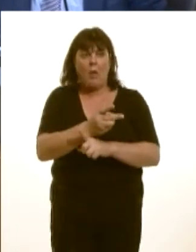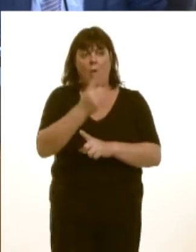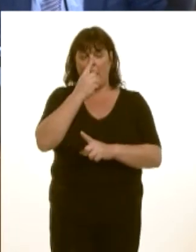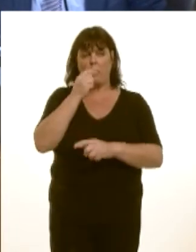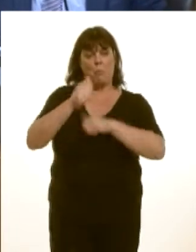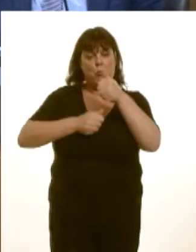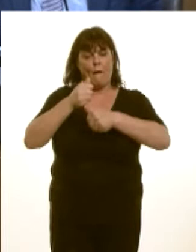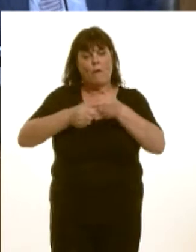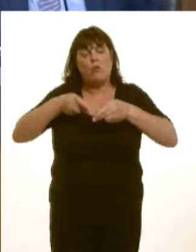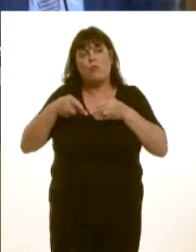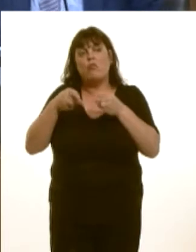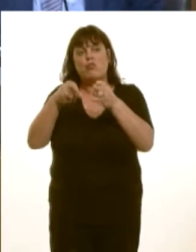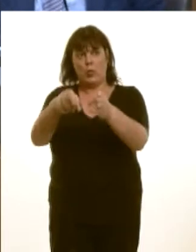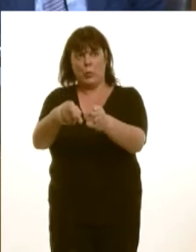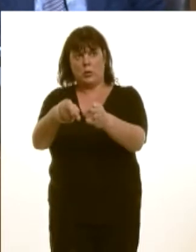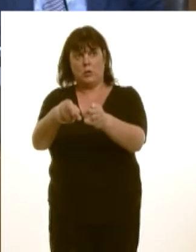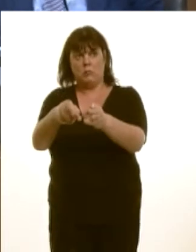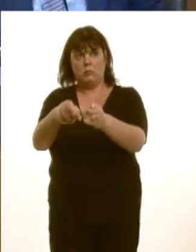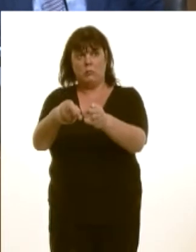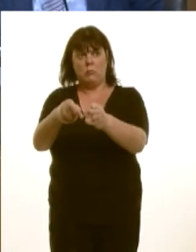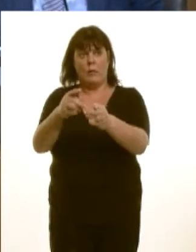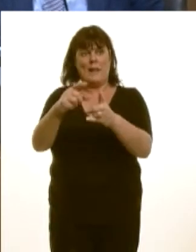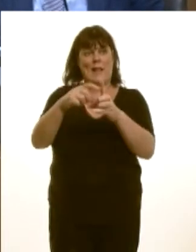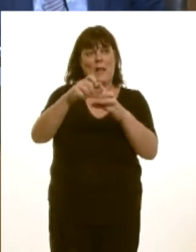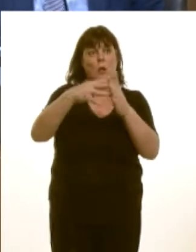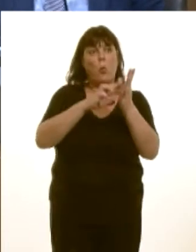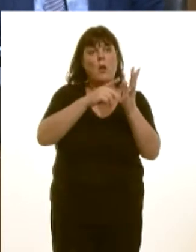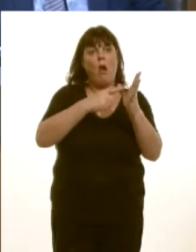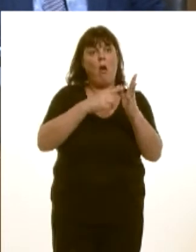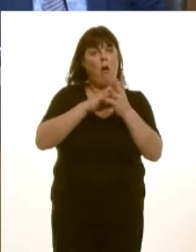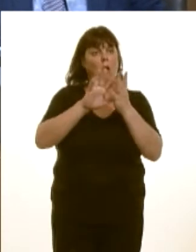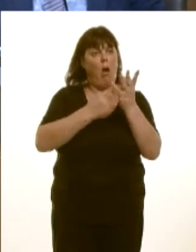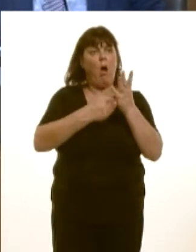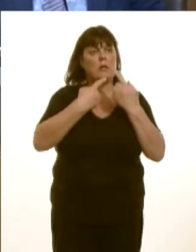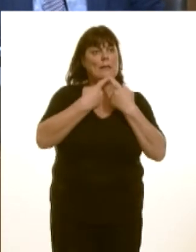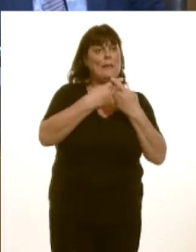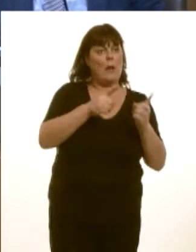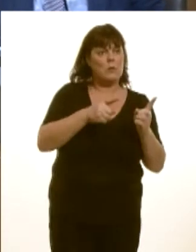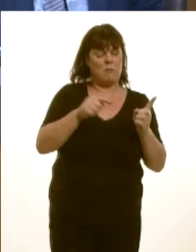announced by the Minister is, as we know, subject to various stages of consultation